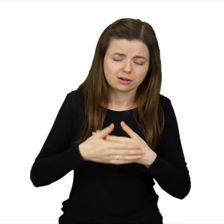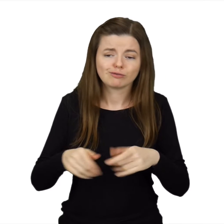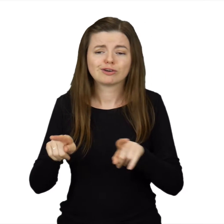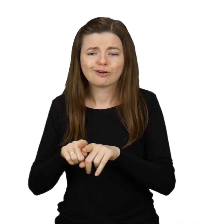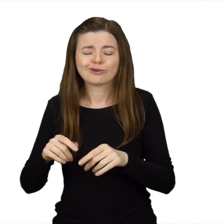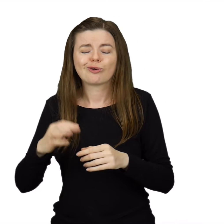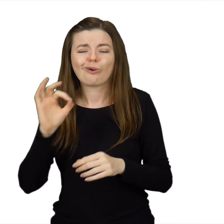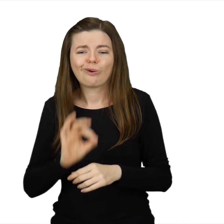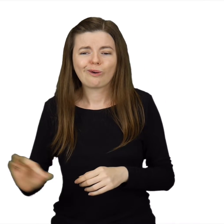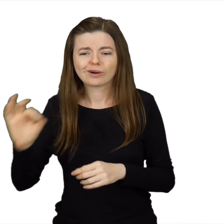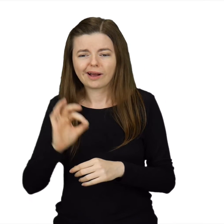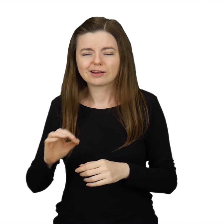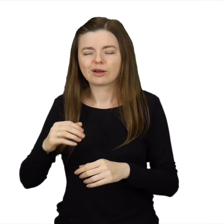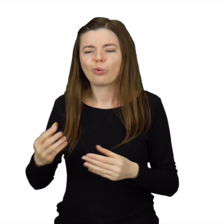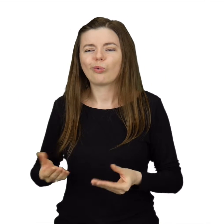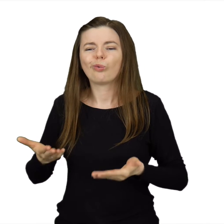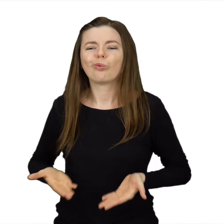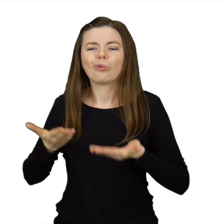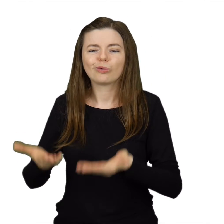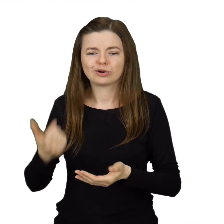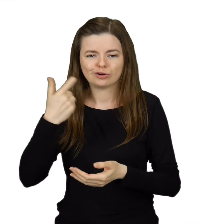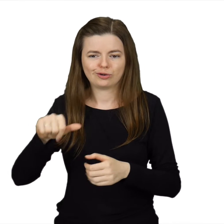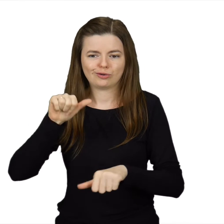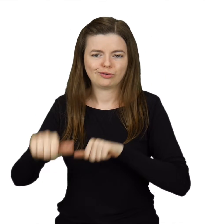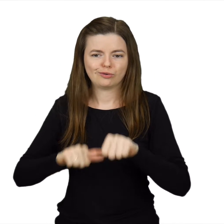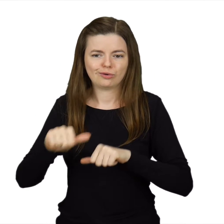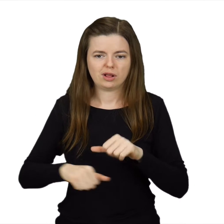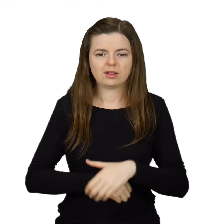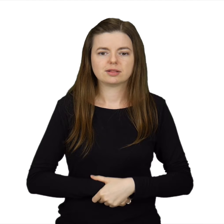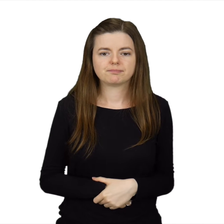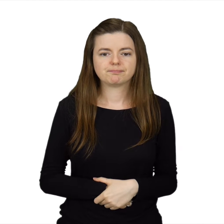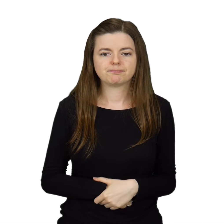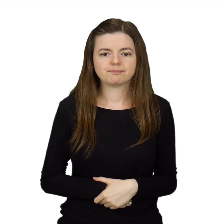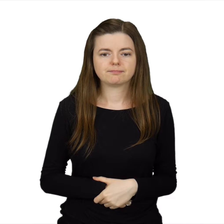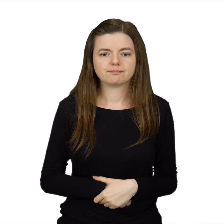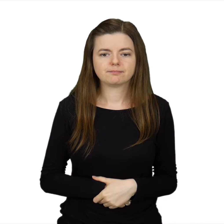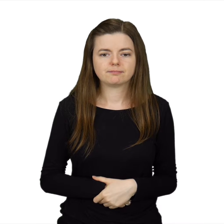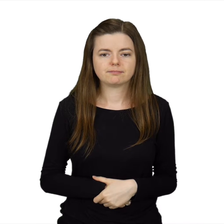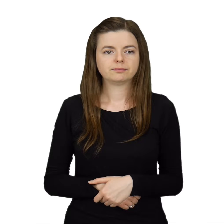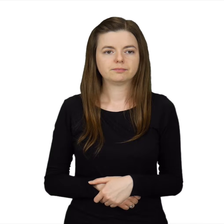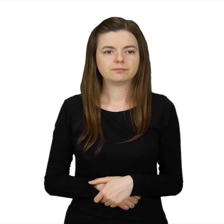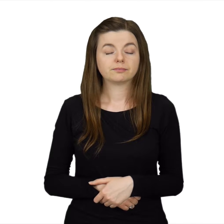oraz setnej rocznicy urodzin.